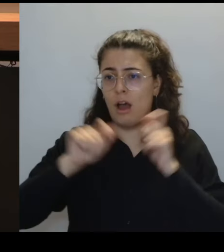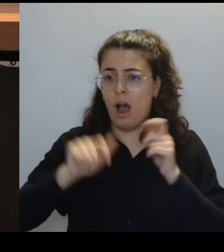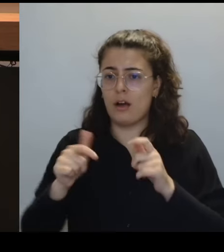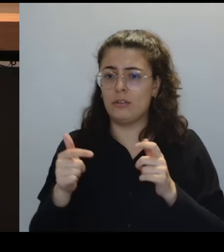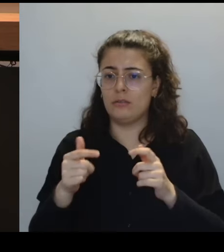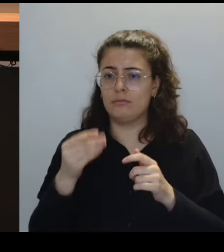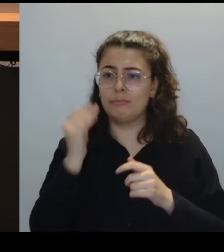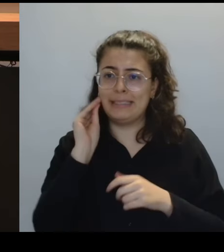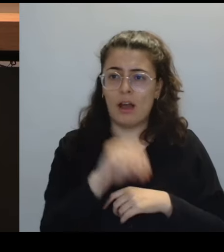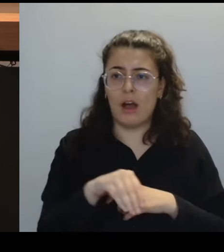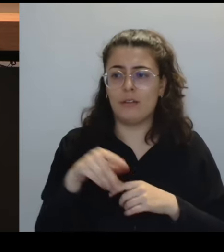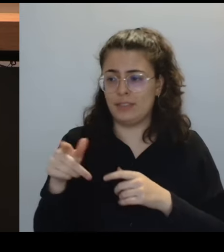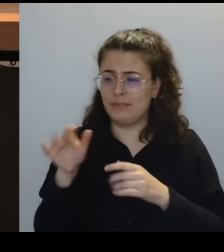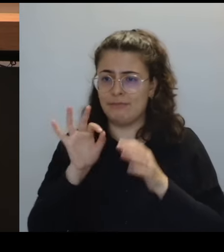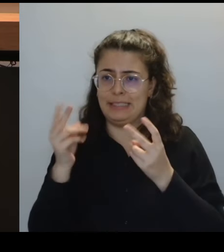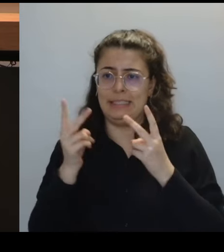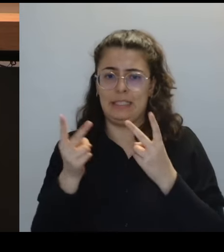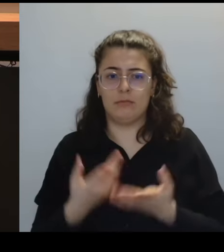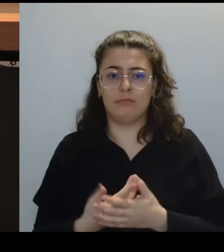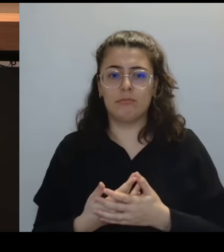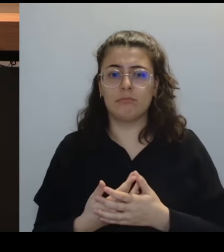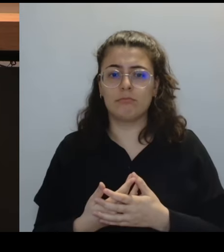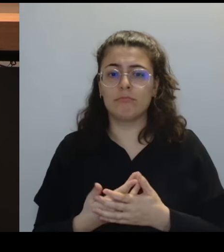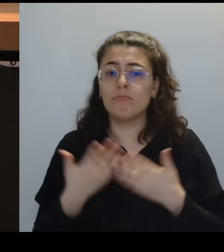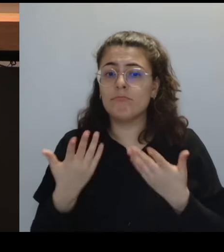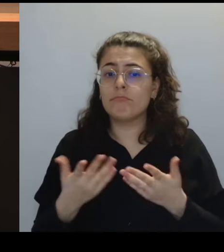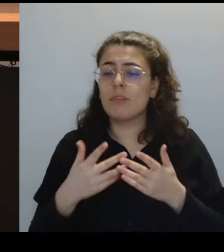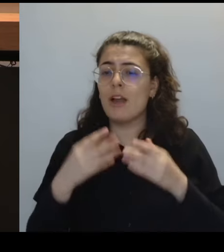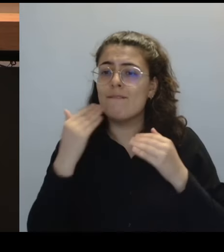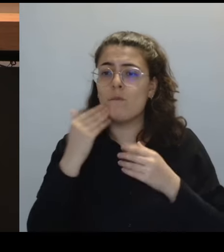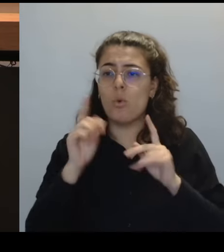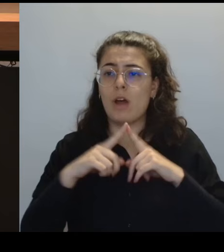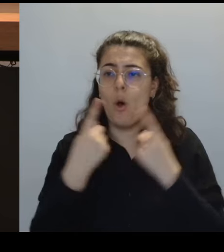ein Wohnraumkataster angegangen werden. Es braucht höhere Belegungsquoten für